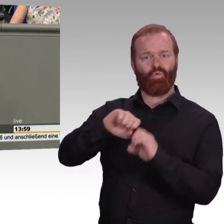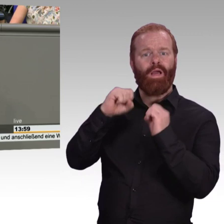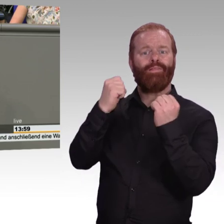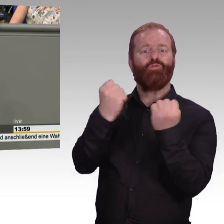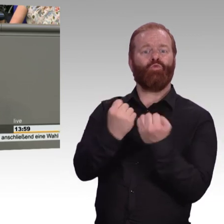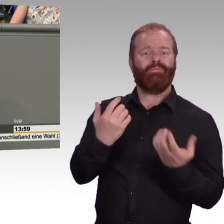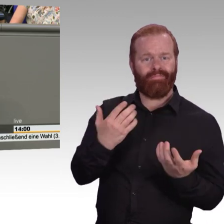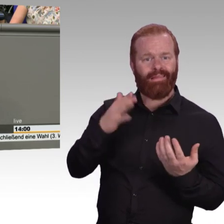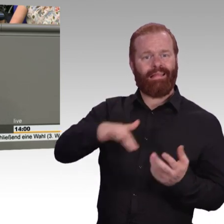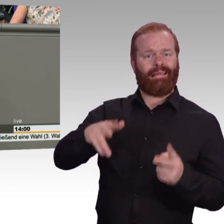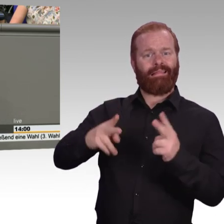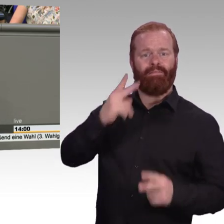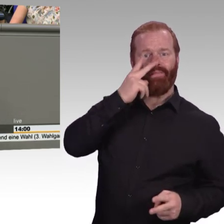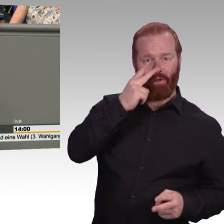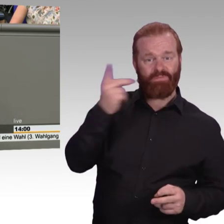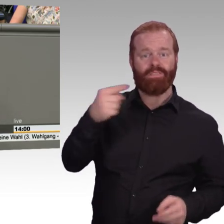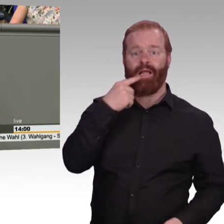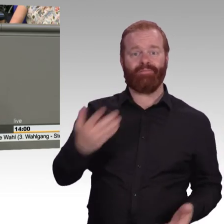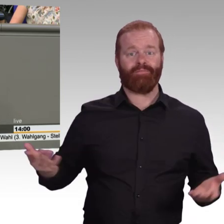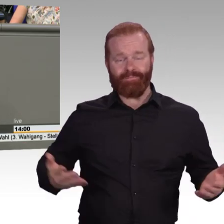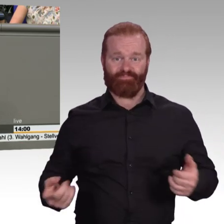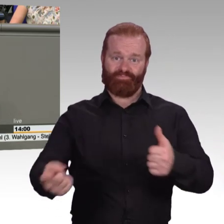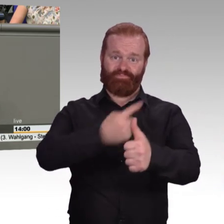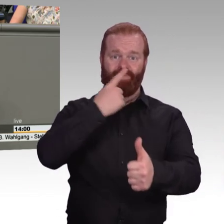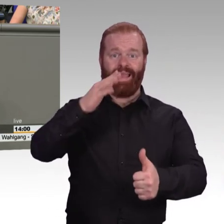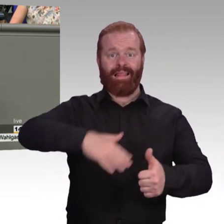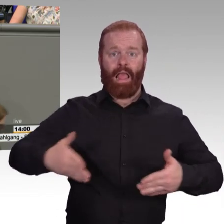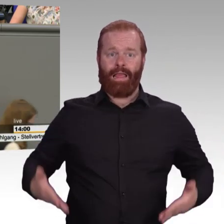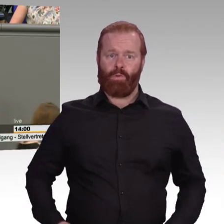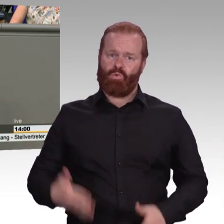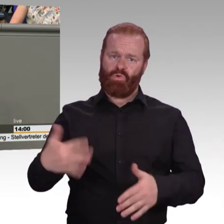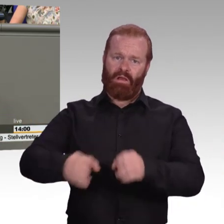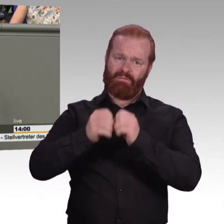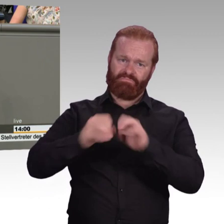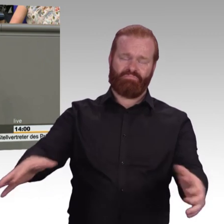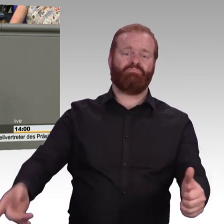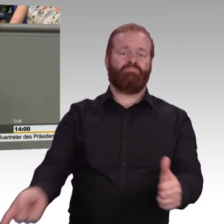Der Ausschuss fordert den Kampf gegen Kinderarmut, einen angemessenen Lebensstandard